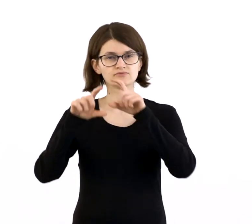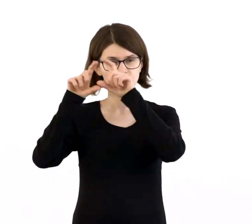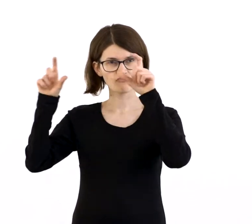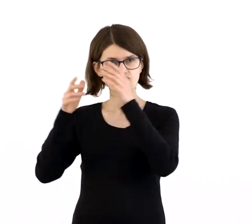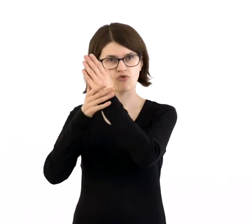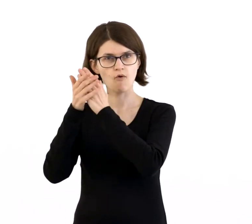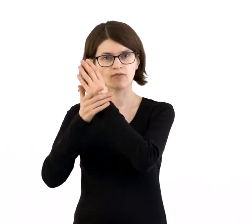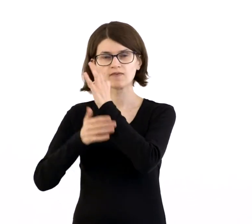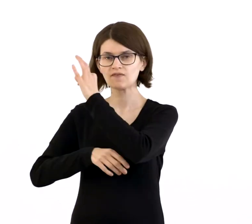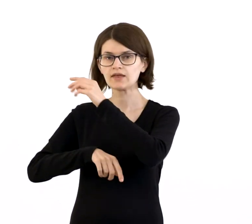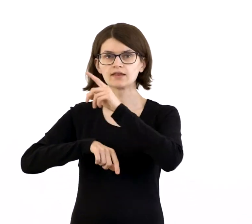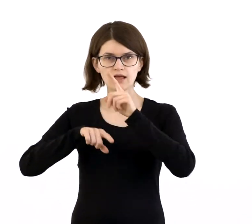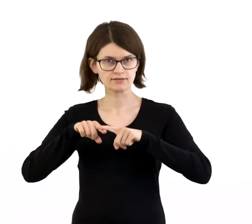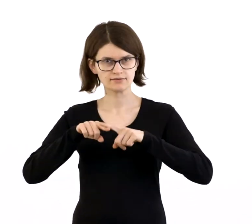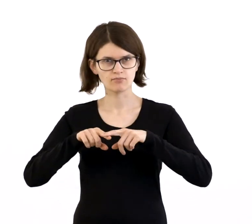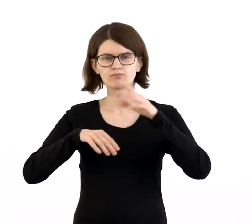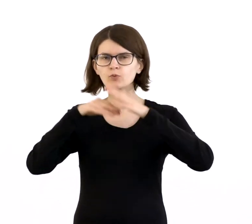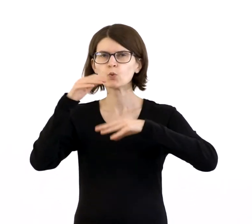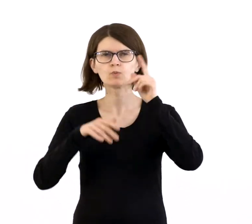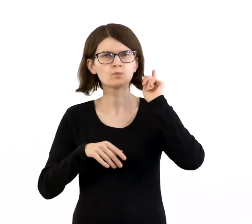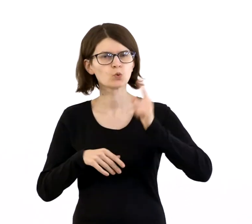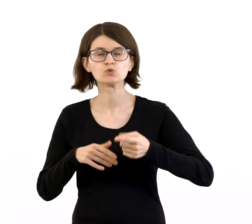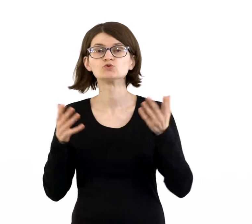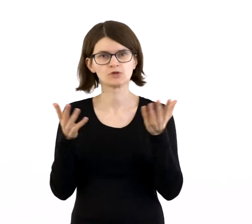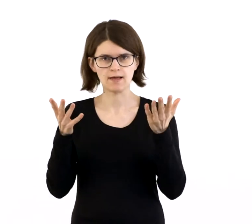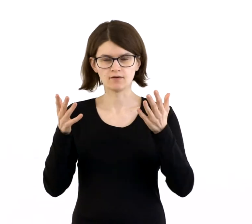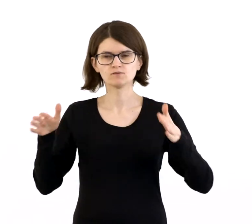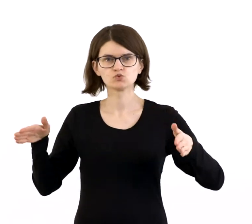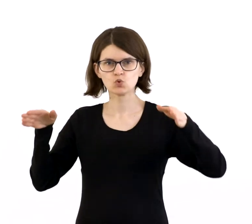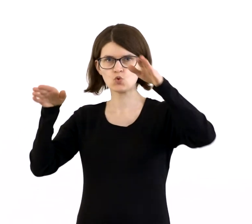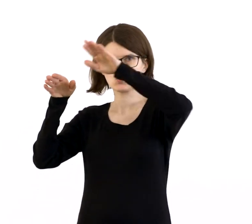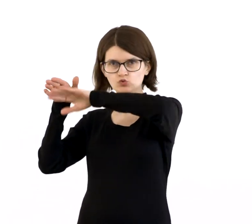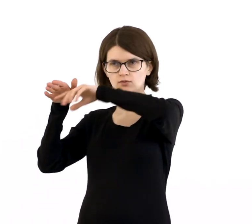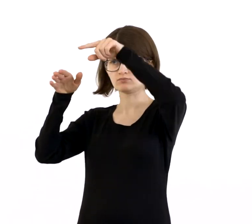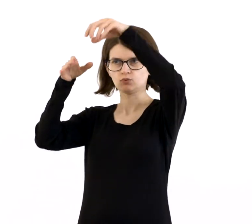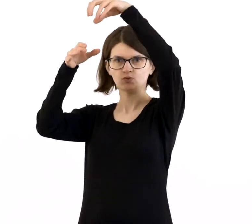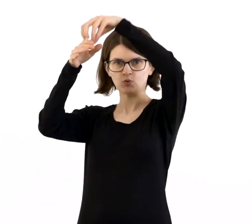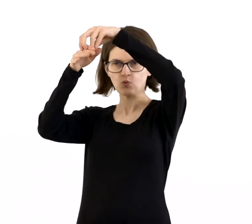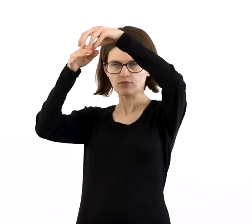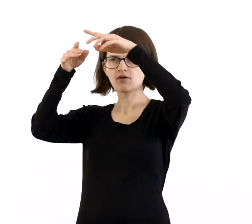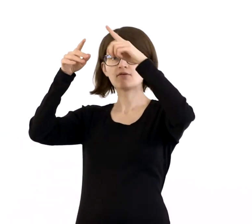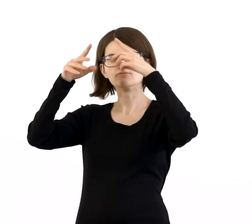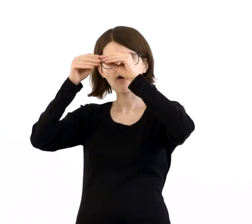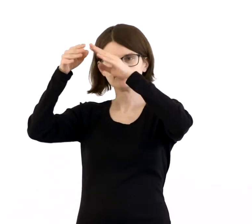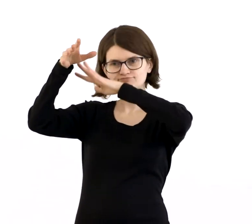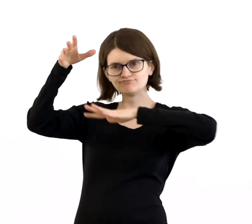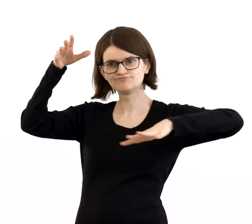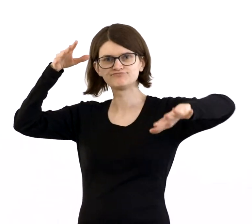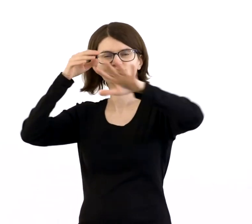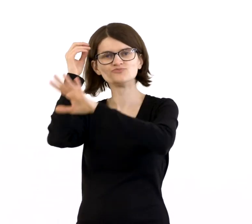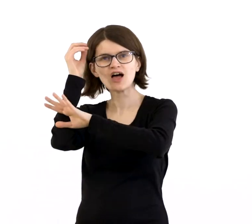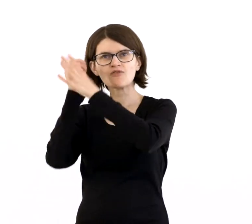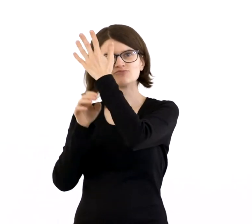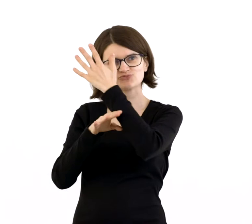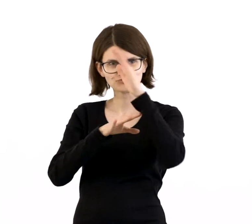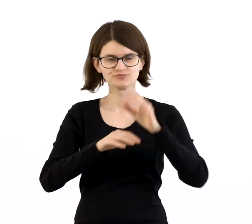Świątynie greckie były budowane na wzgórzach w połączeniu z malowniczą przyrodą.